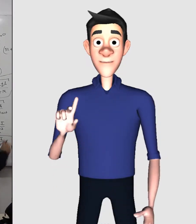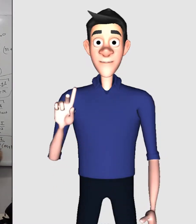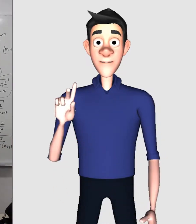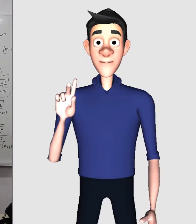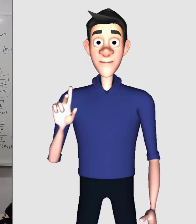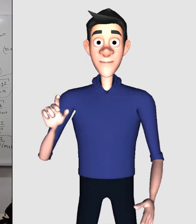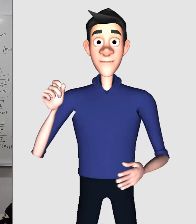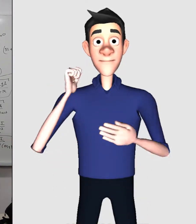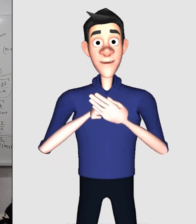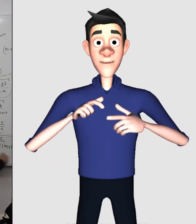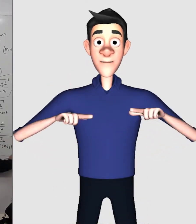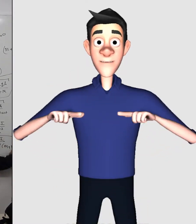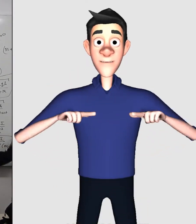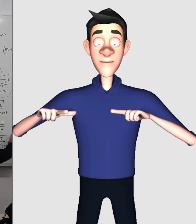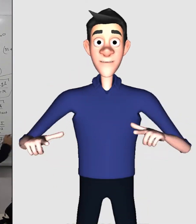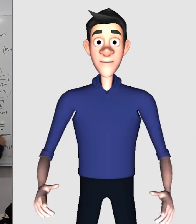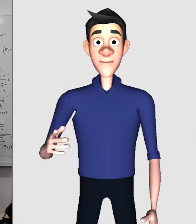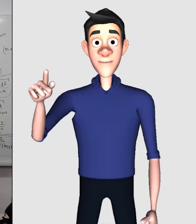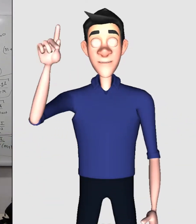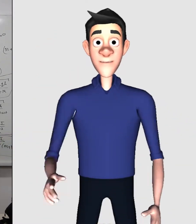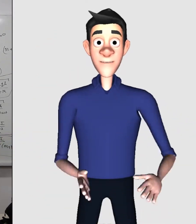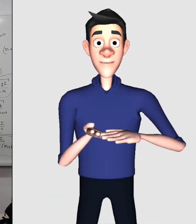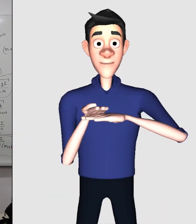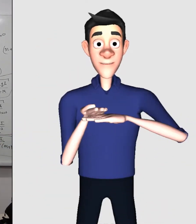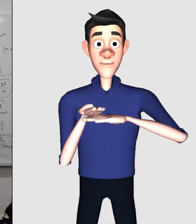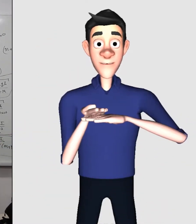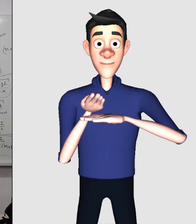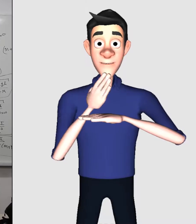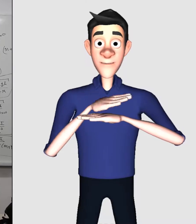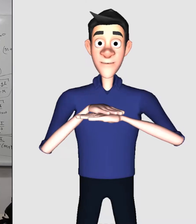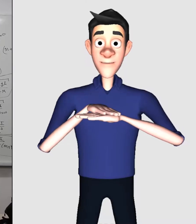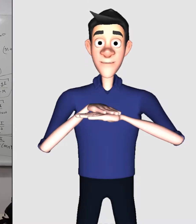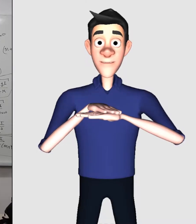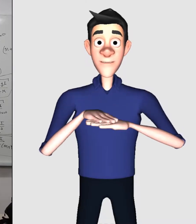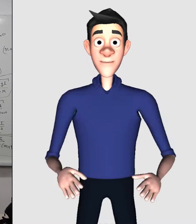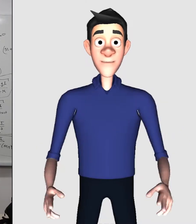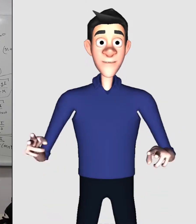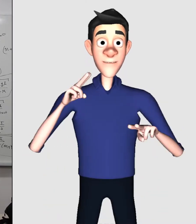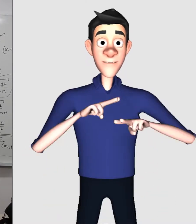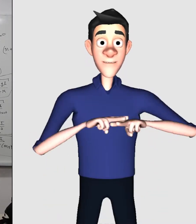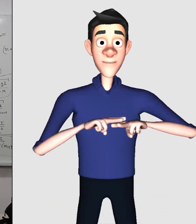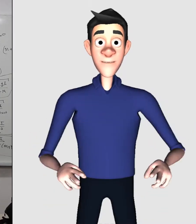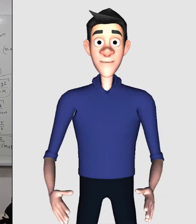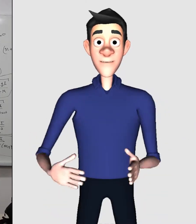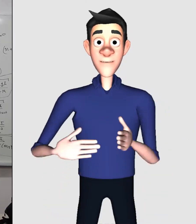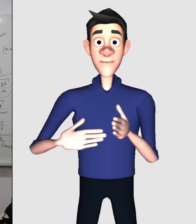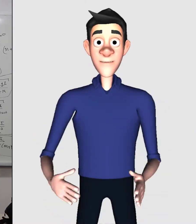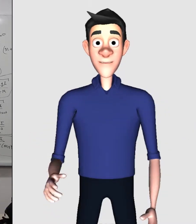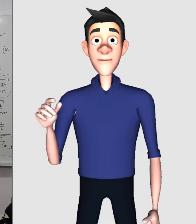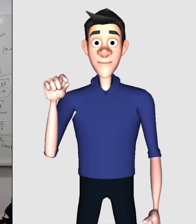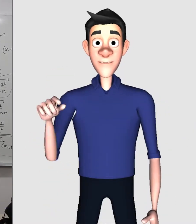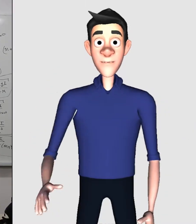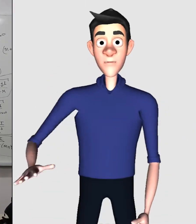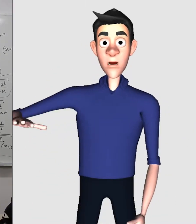Se calcularmos só a frequência natural do sistema teríamos acabado